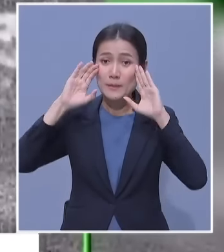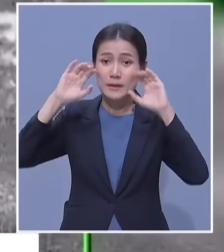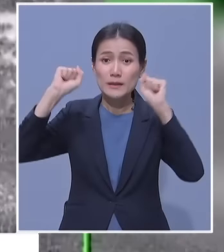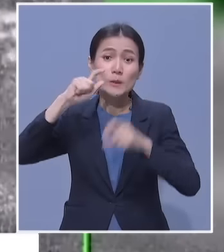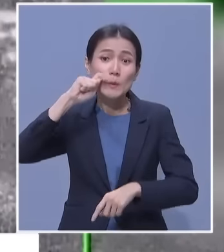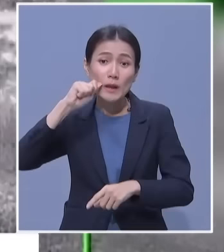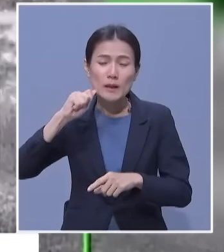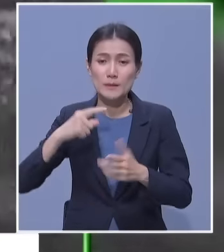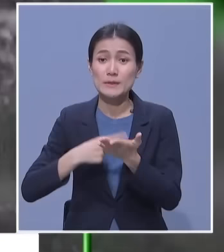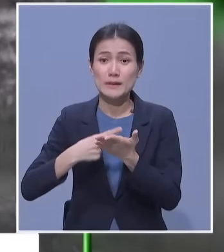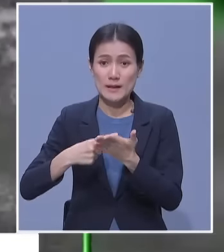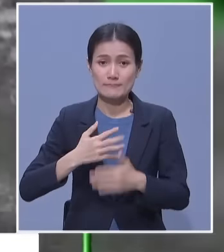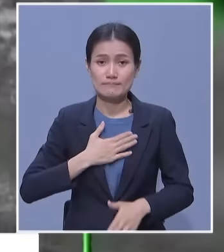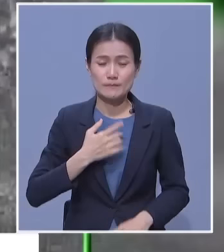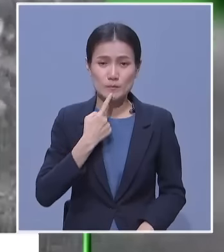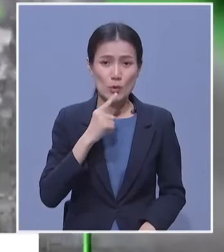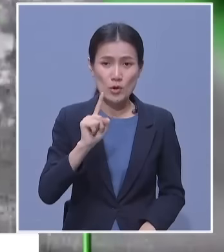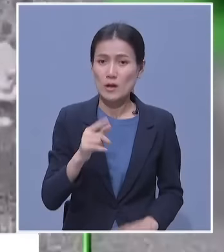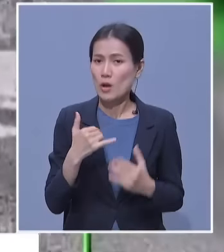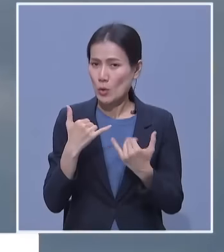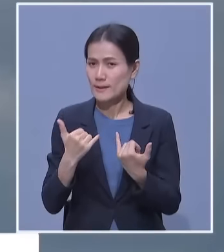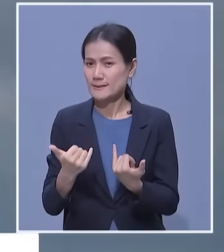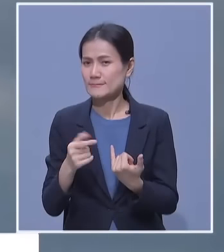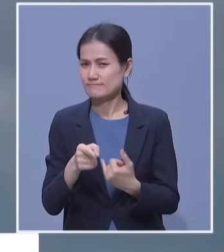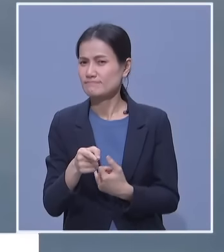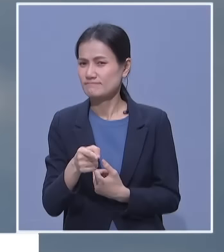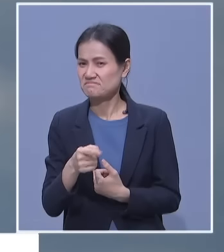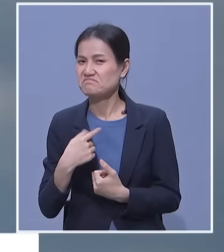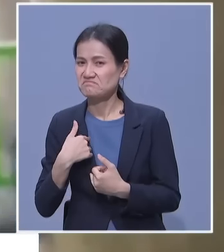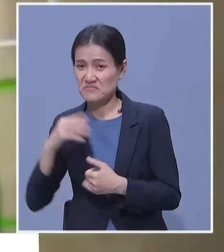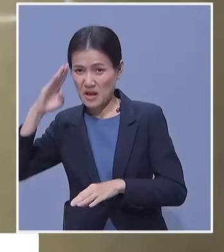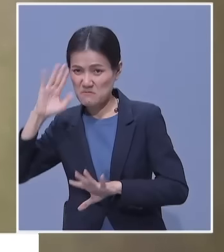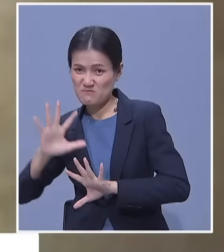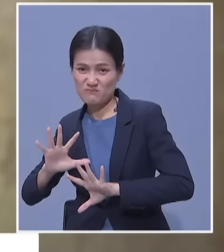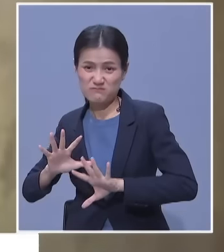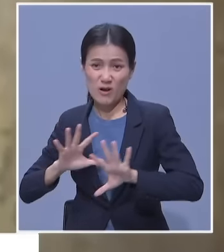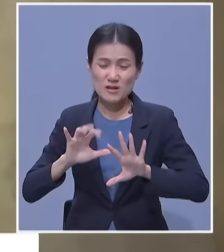ค่ะระบุว่ามีความเคลื่อนไหวนี้จะทำให้ รัสเซียนั้นรู้สึกว่าสงครามได้เริ่มลุก